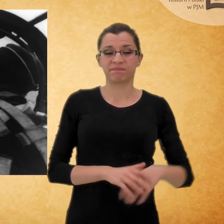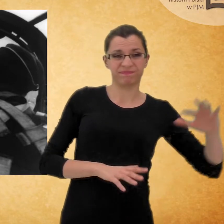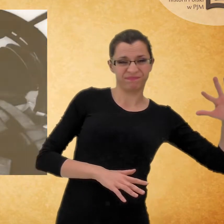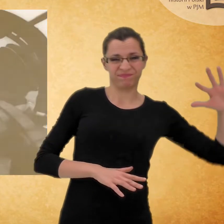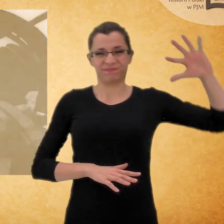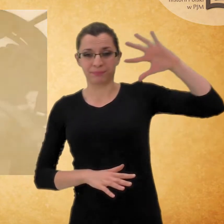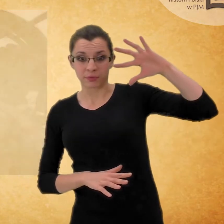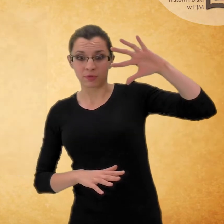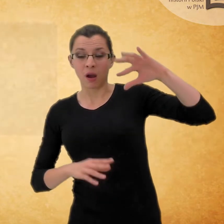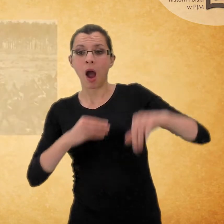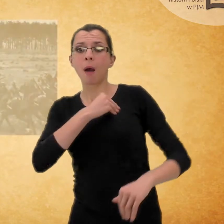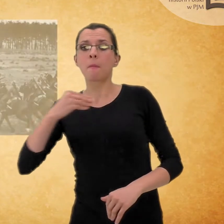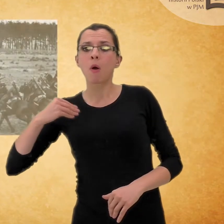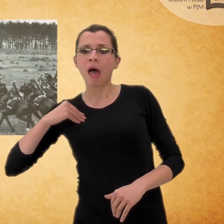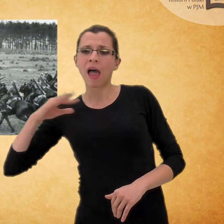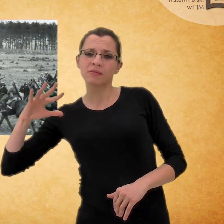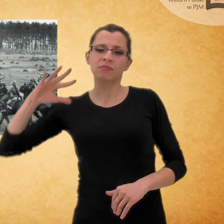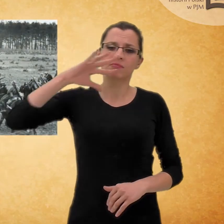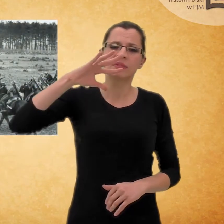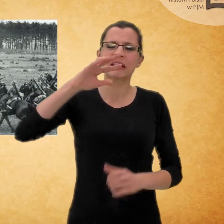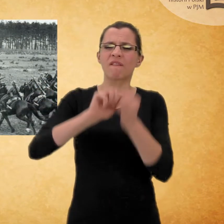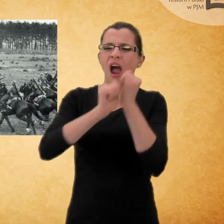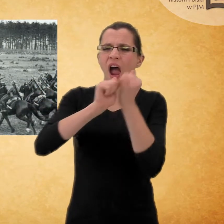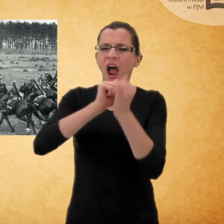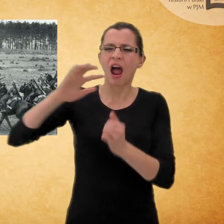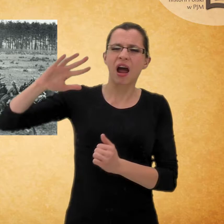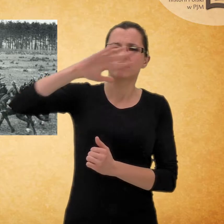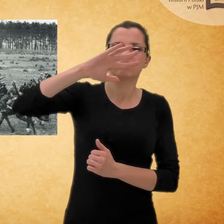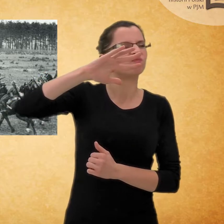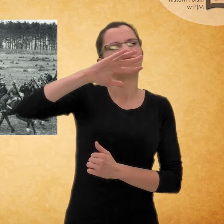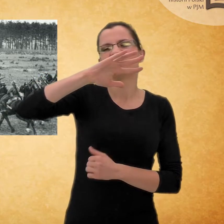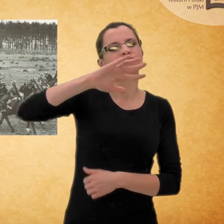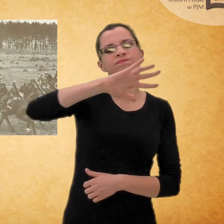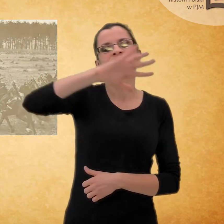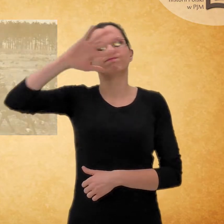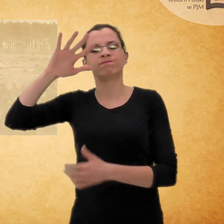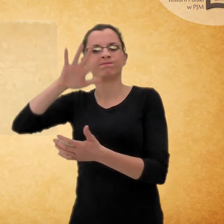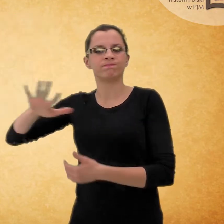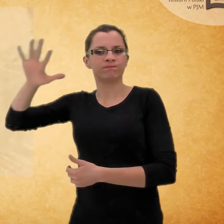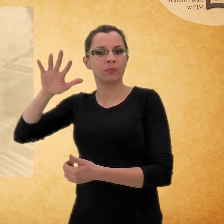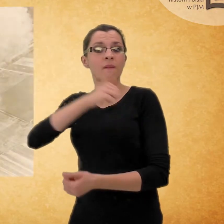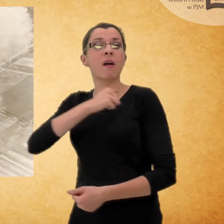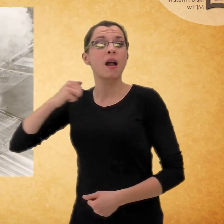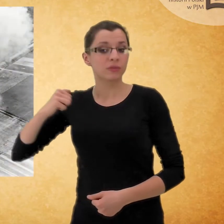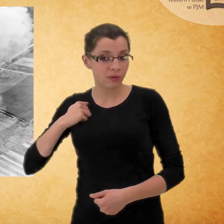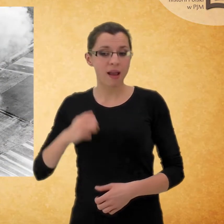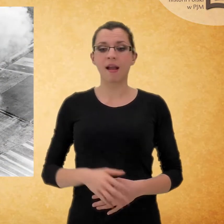Wojsko polskie cofało się w stronę Wisły i Warszawy.